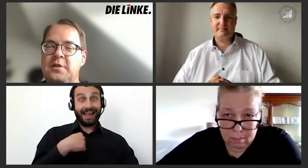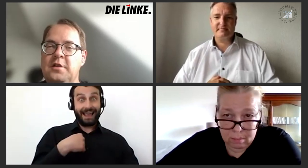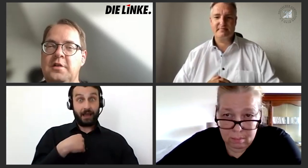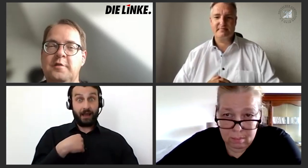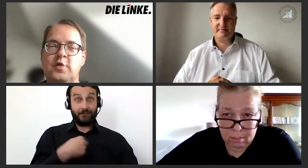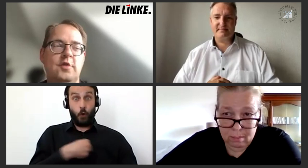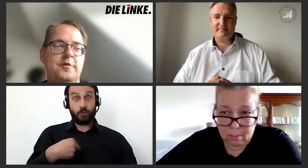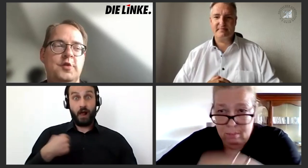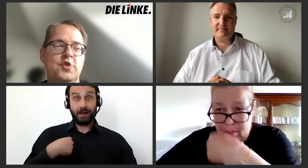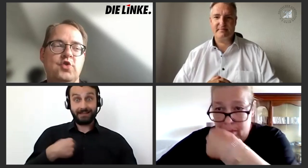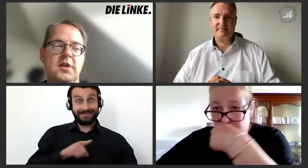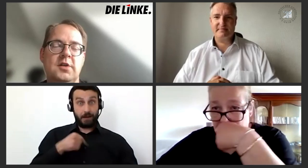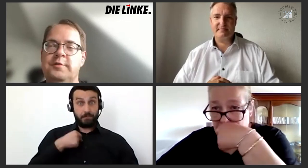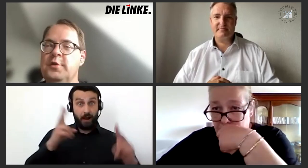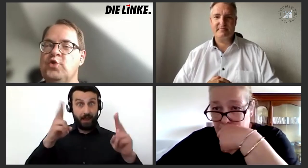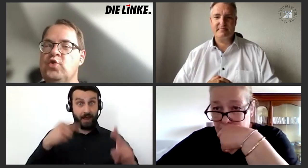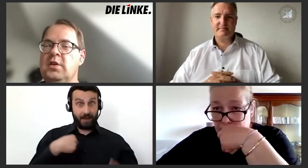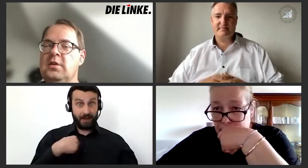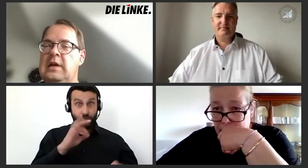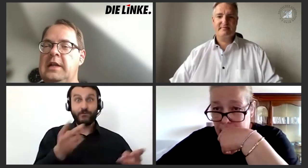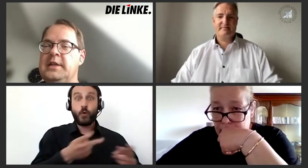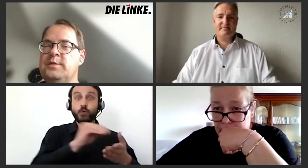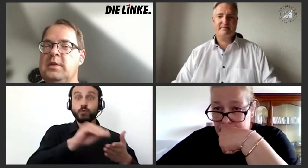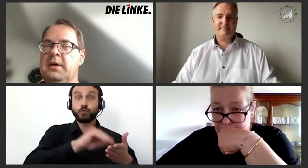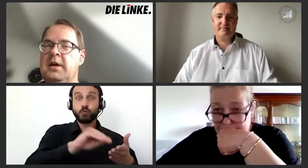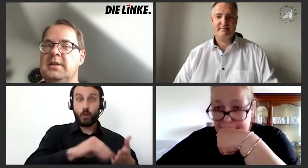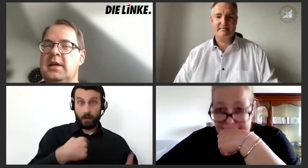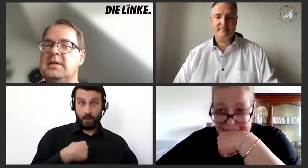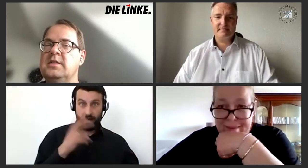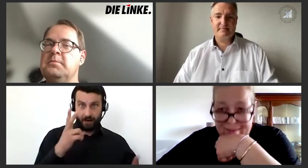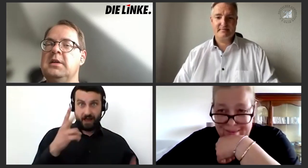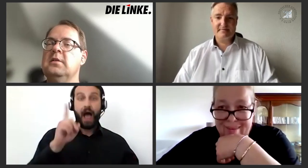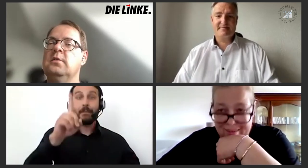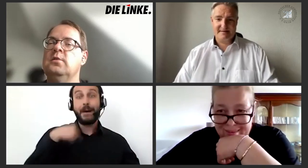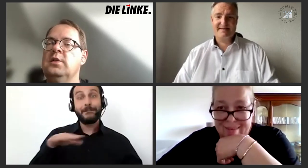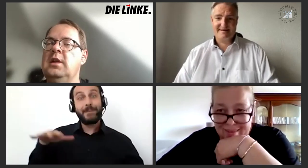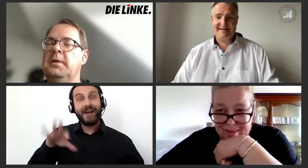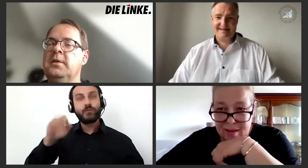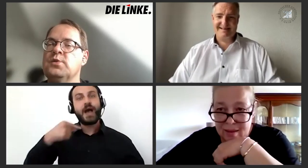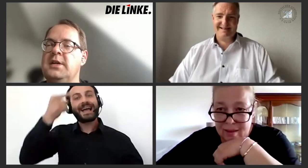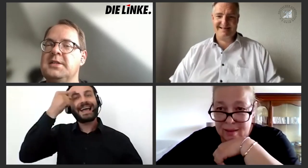Vorteil. Ich bin ja selbst Lehrer für Förderschülerinnen und Förderschüler, allerdings für den Bereich geistige